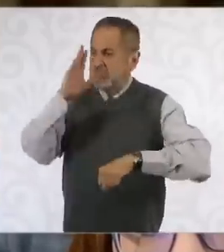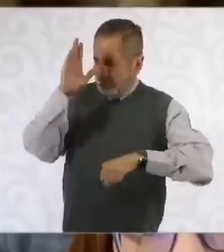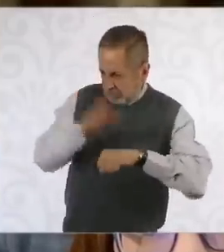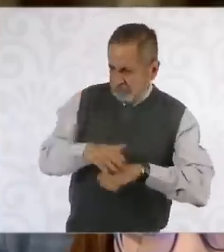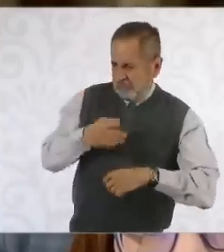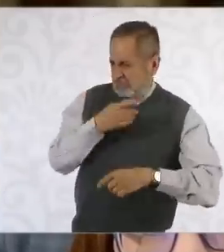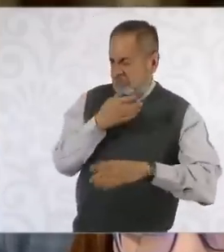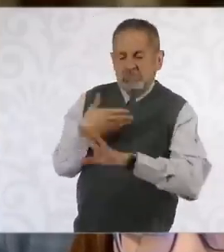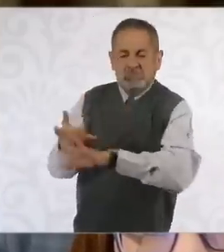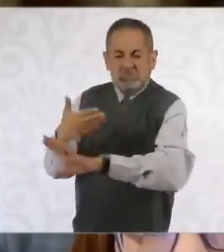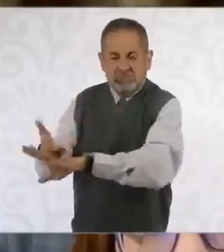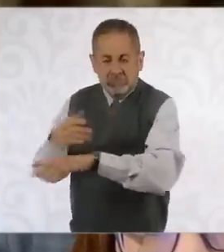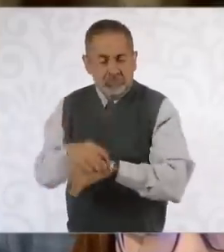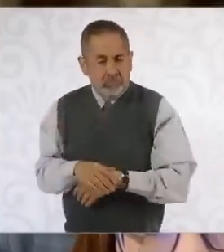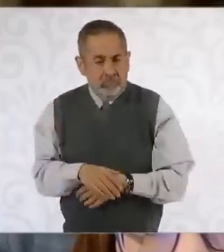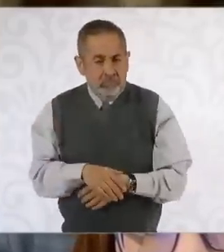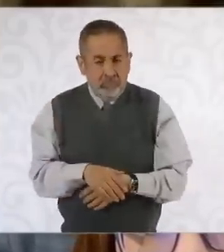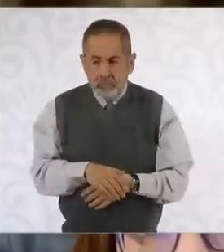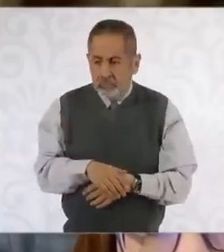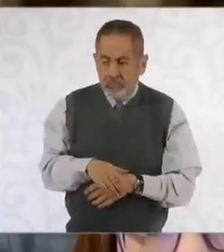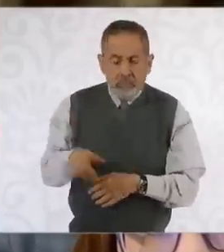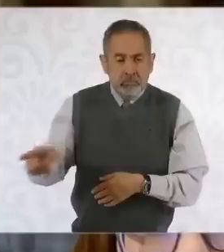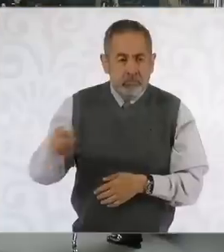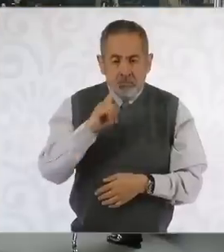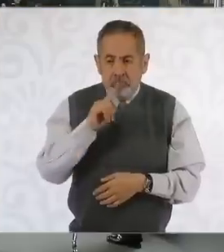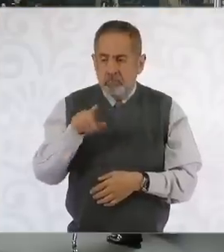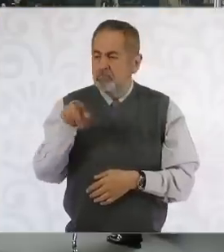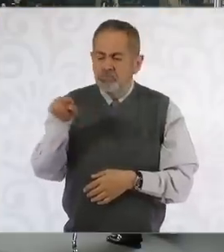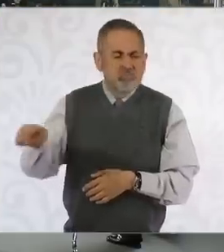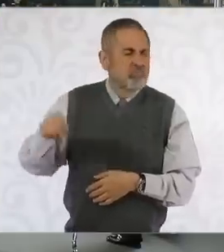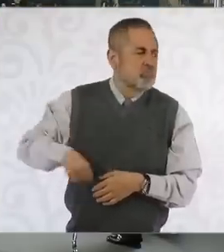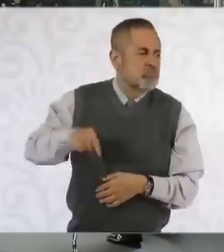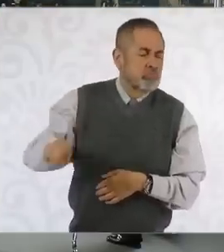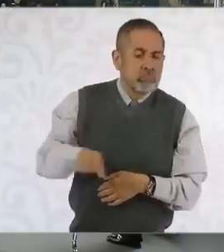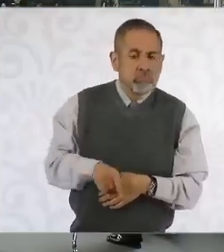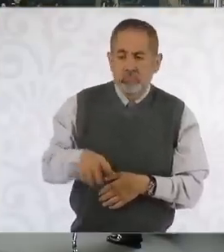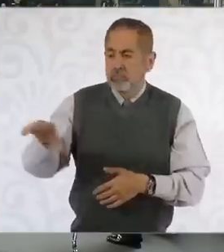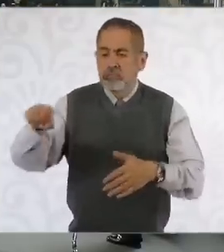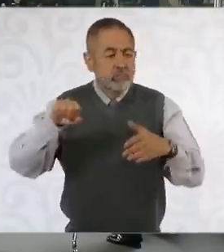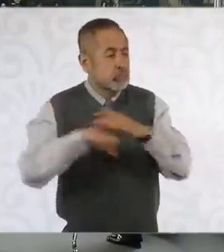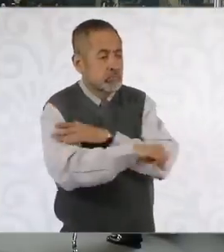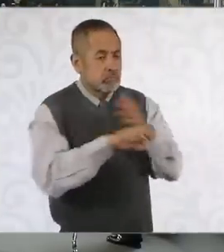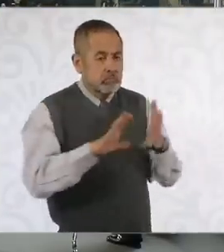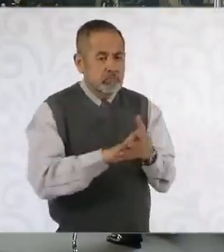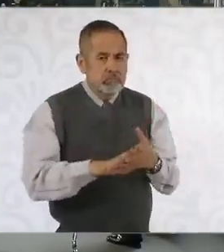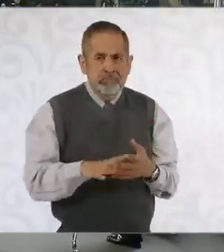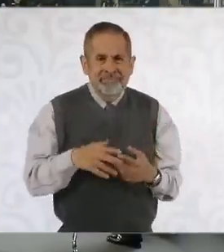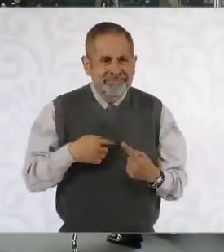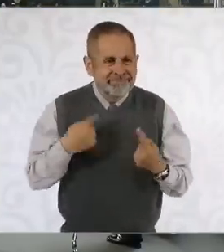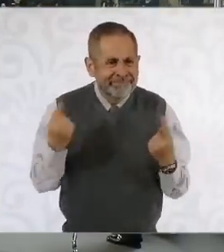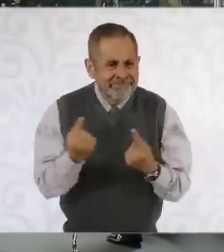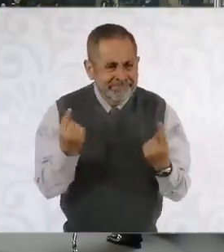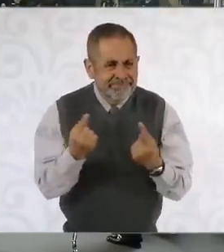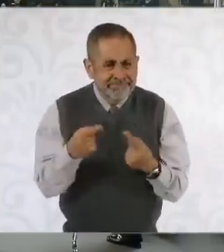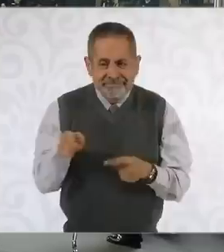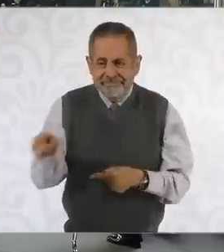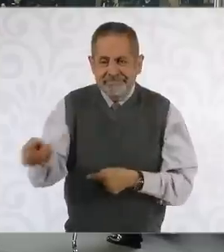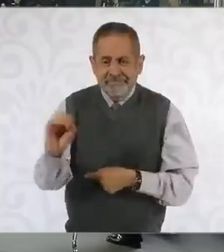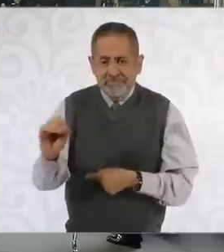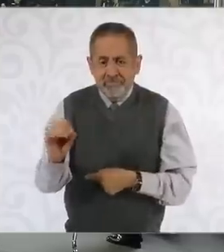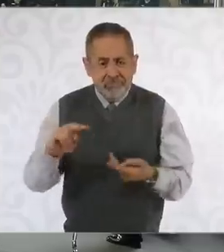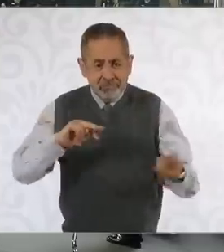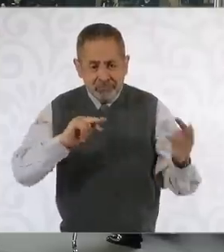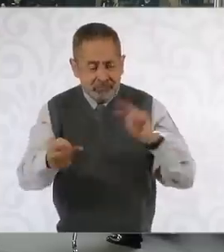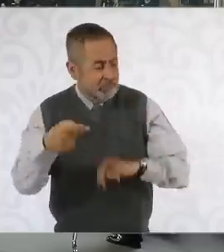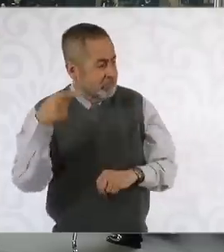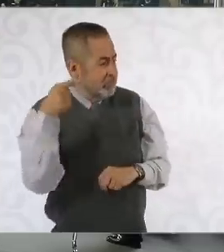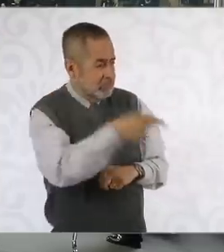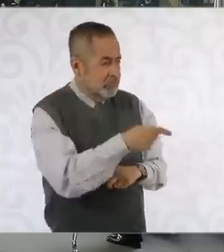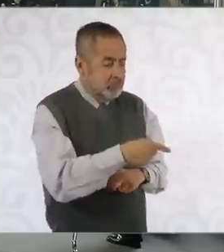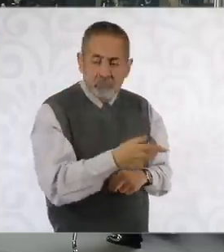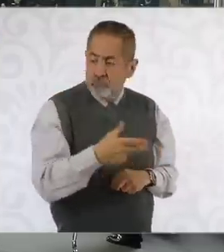y resulta que ella está en la cárcel cuando fue violentada eh eh fue acusó pero se desquita el el